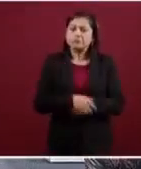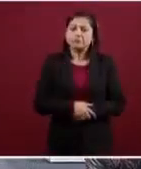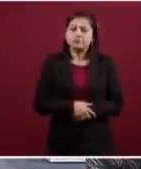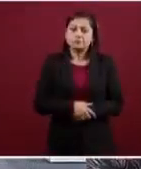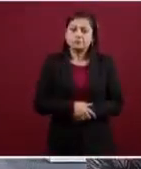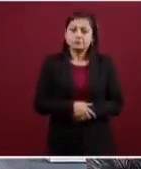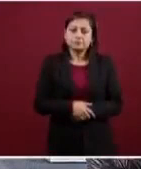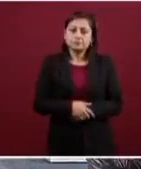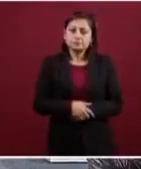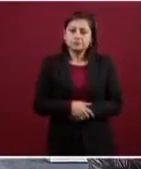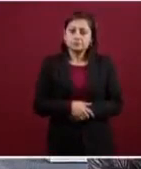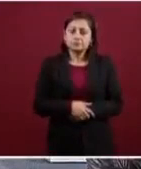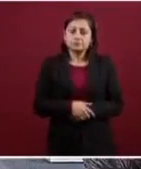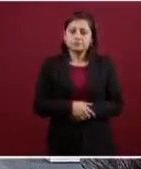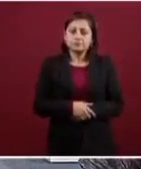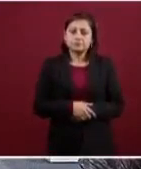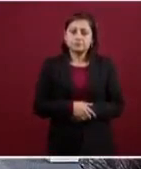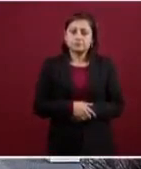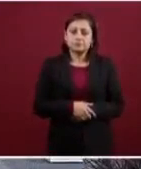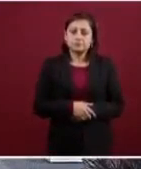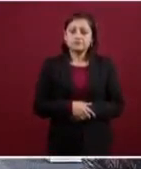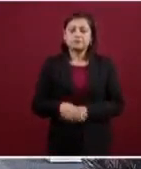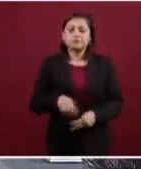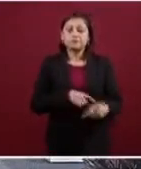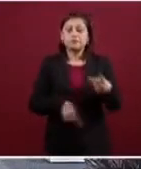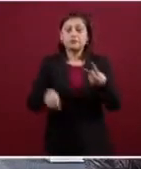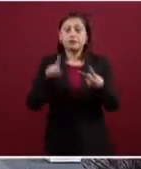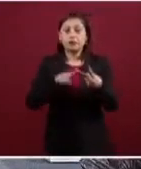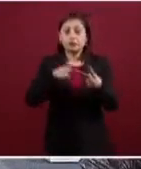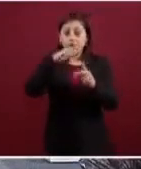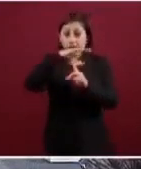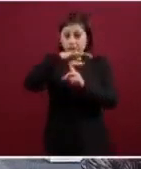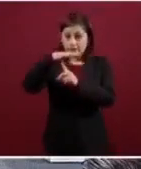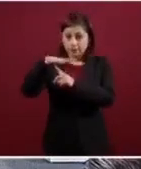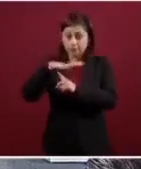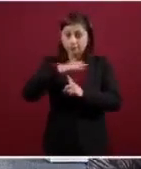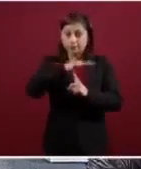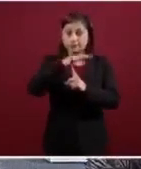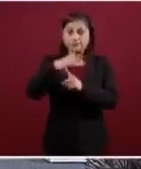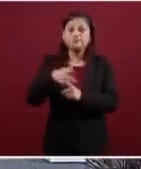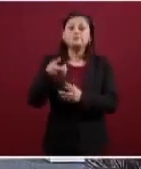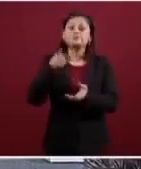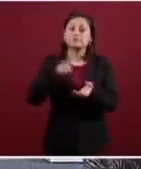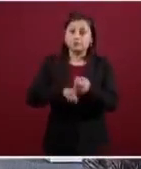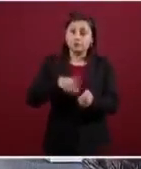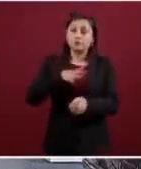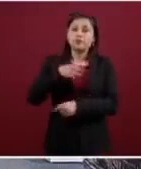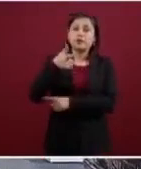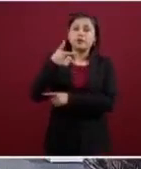Entonces, el segundo helicóptero, que ya trae armamento, trae una ametralladora 762,